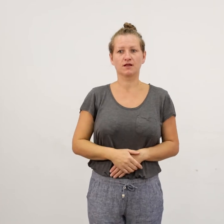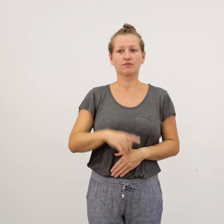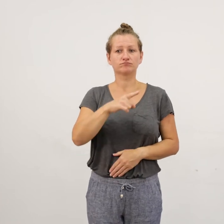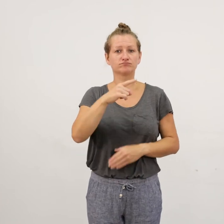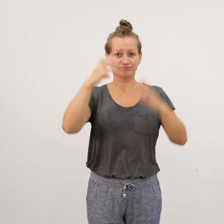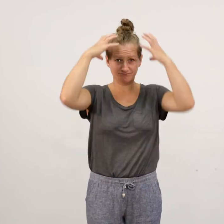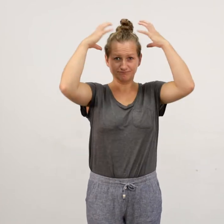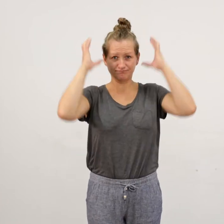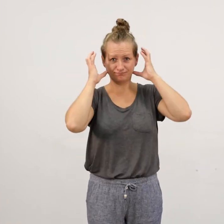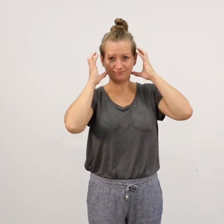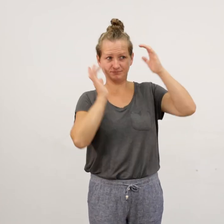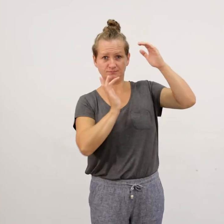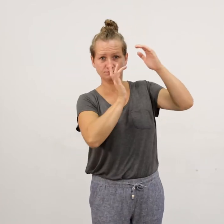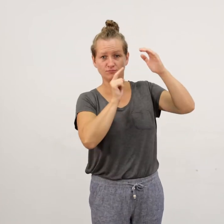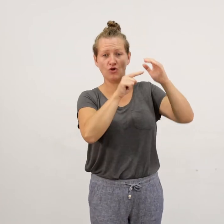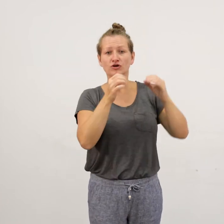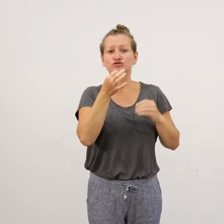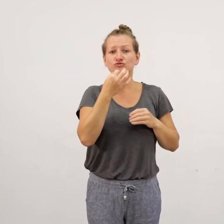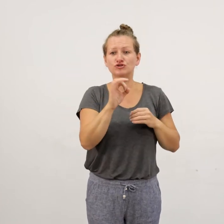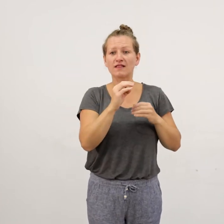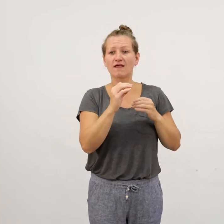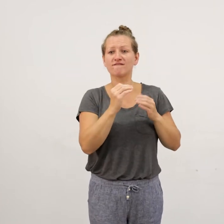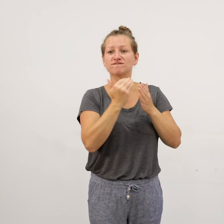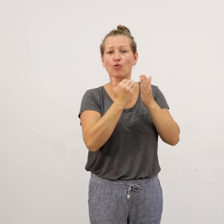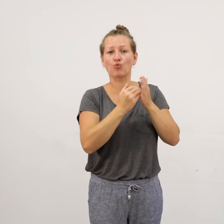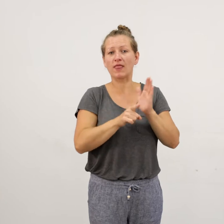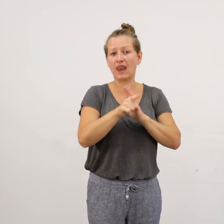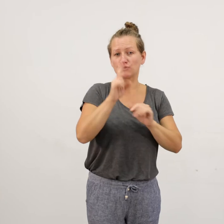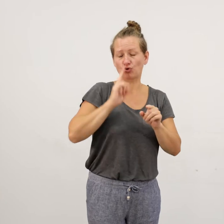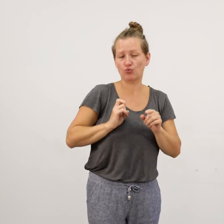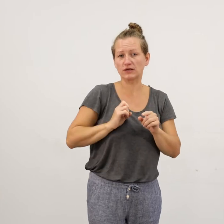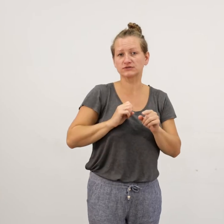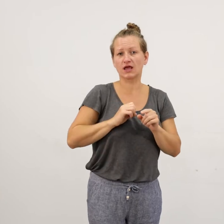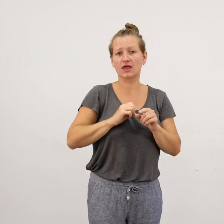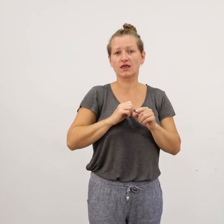Z uwagi na warunki panujące w czołgu głowę żołnierzy chroniły hełmofony.